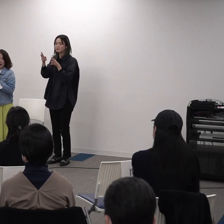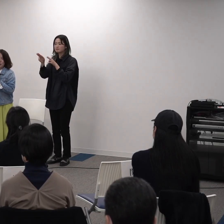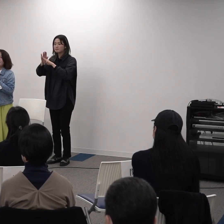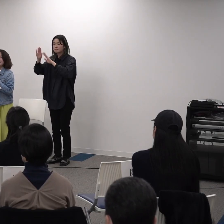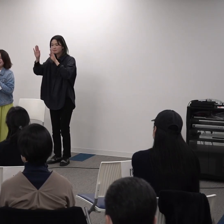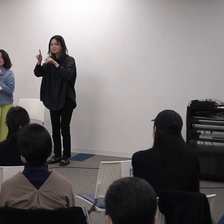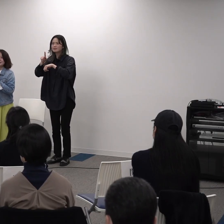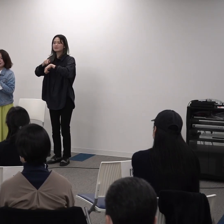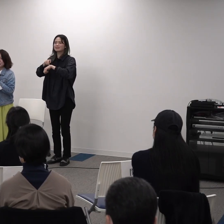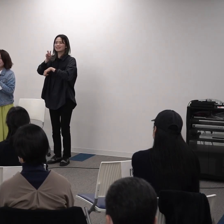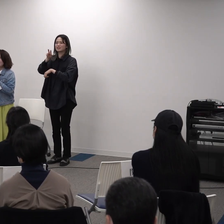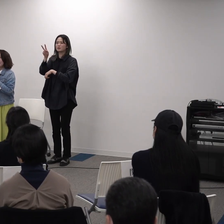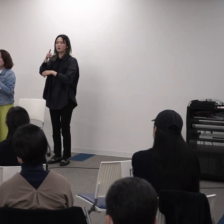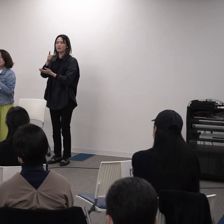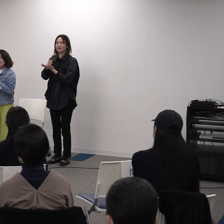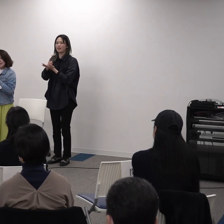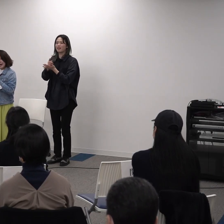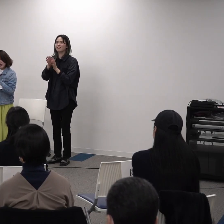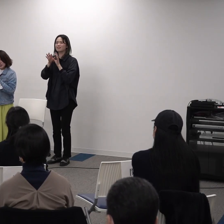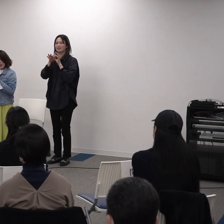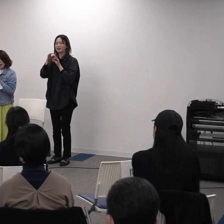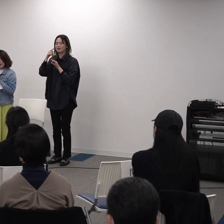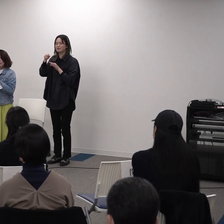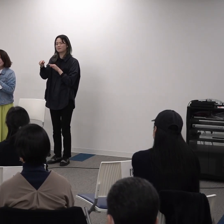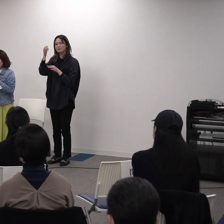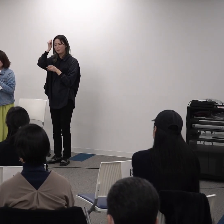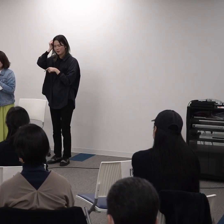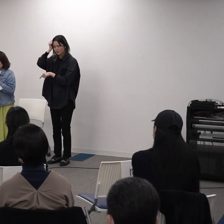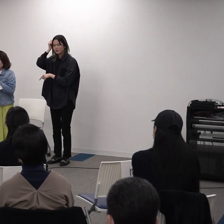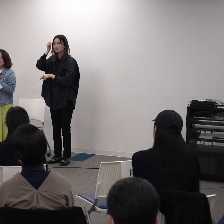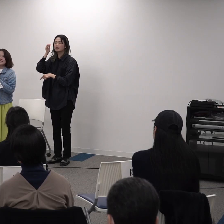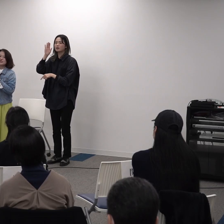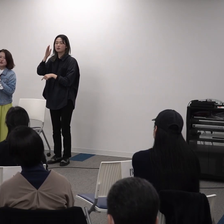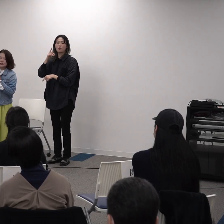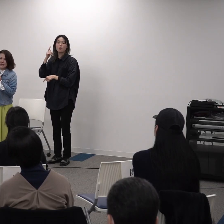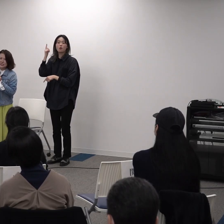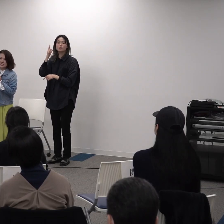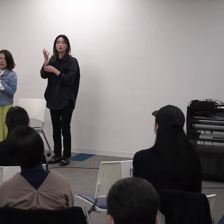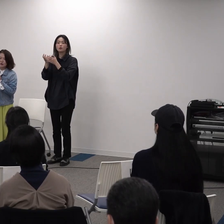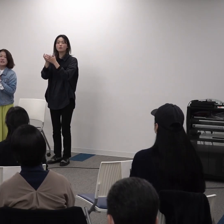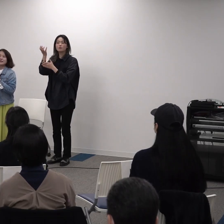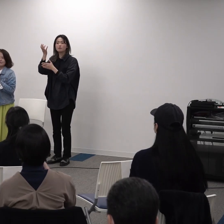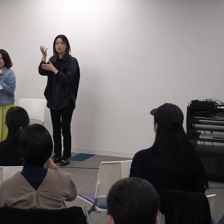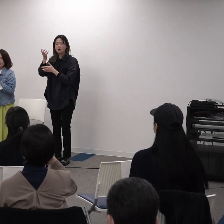覚えていたんですけど音を探して音を見つけると私を探して教えてくれます